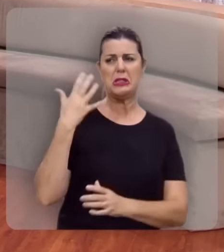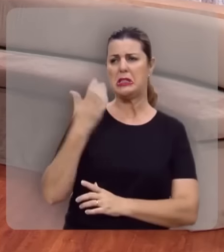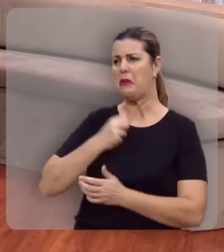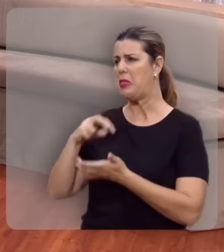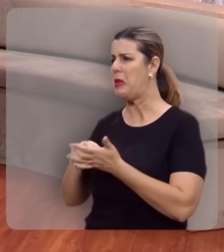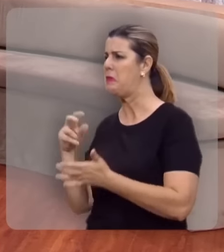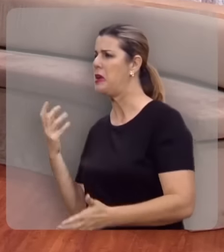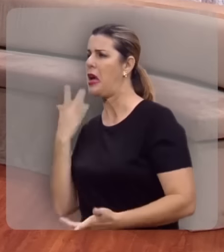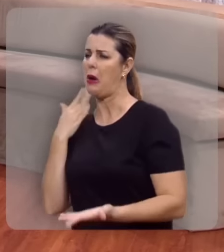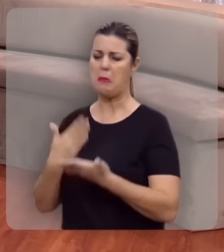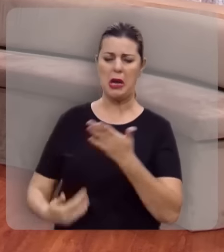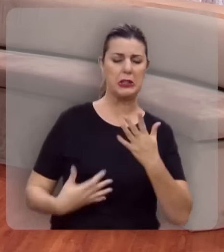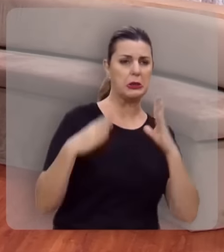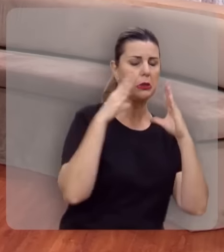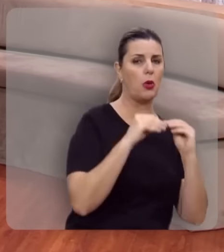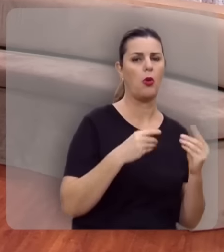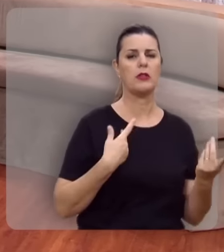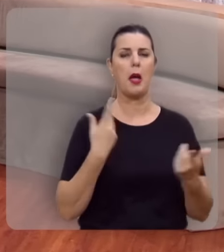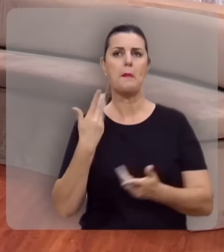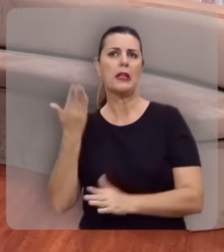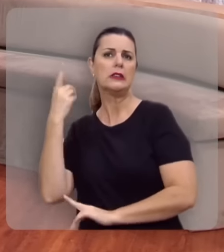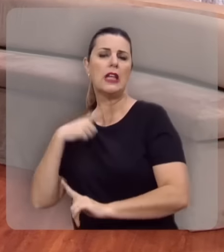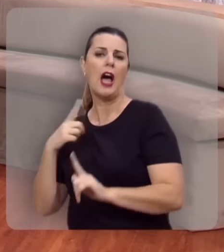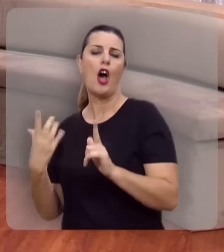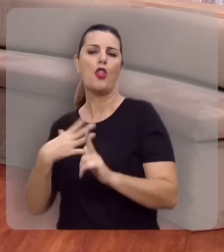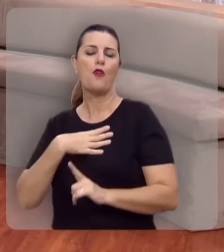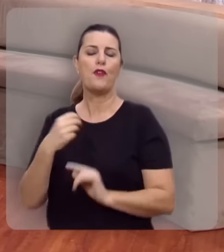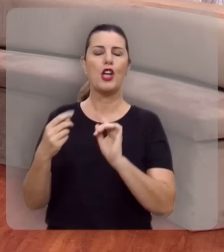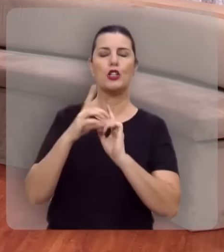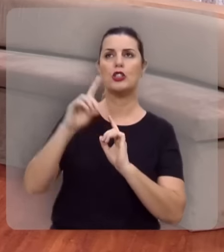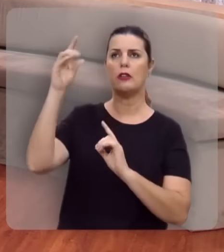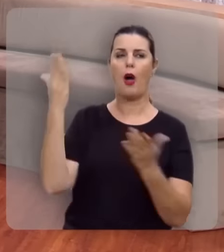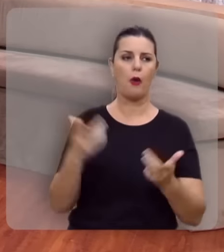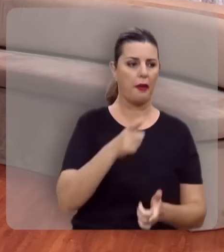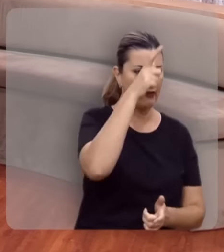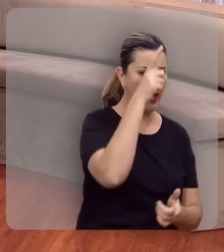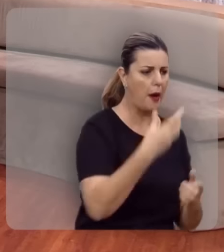salvo de manhã e tá perdido a noite, era filho de Deus de manhã Filho do Diabo a noite, indo para